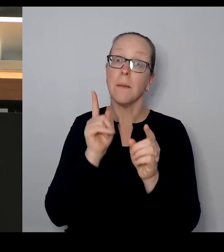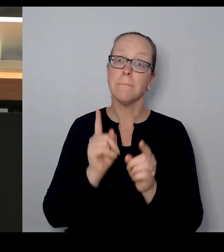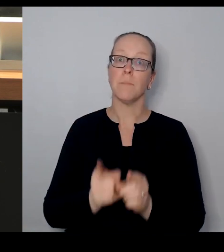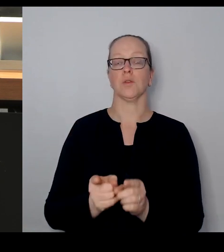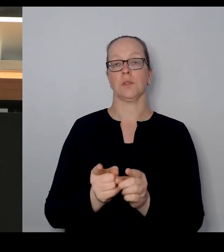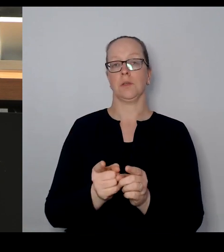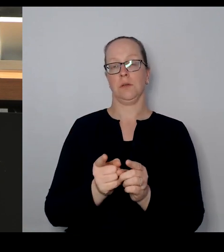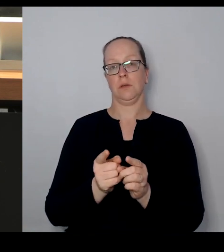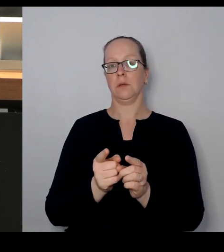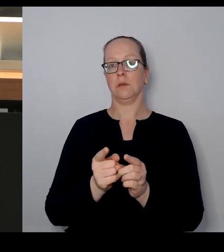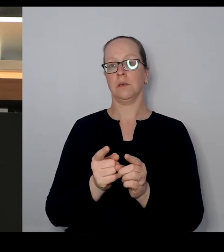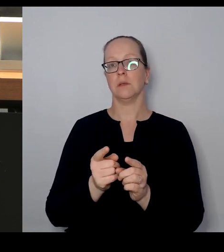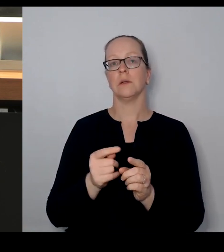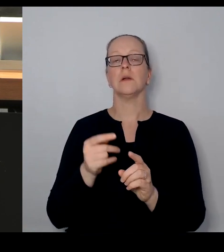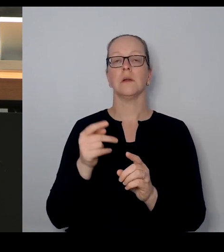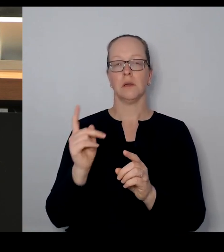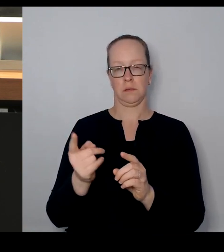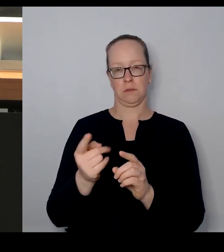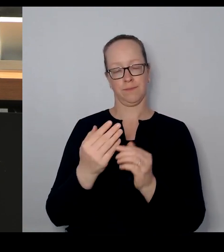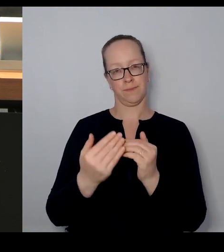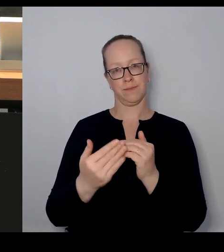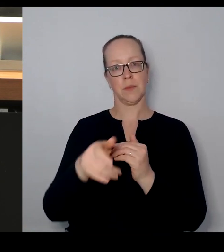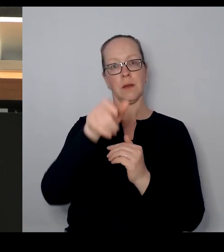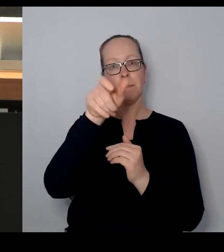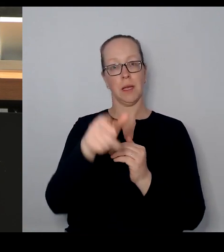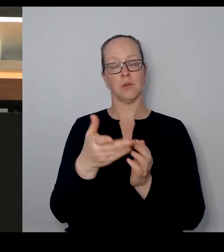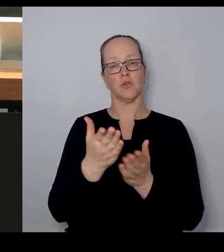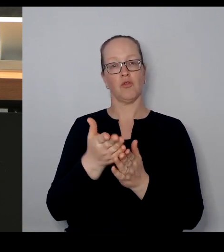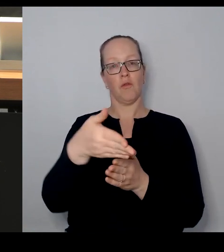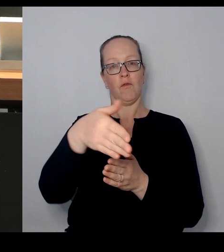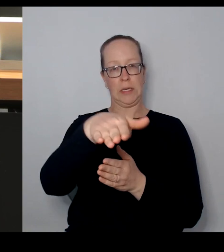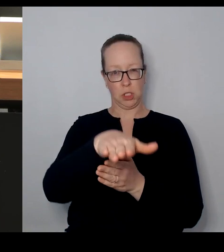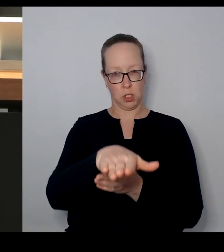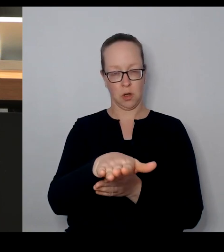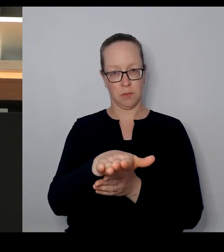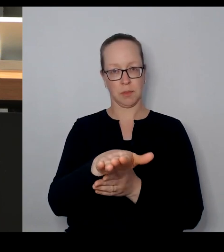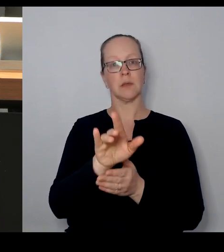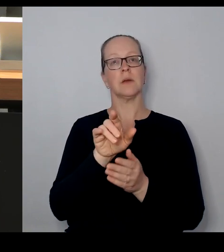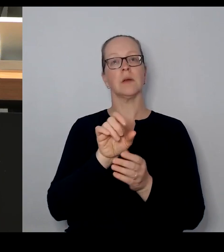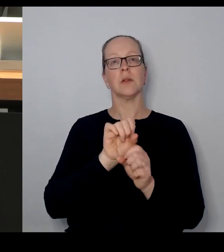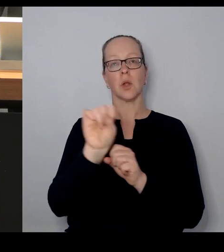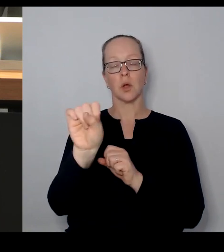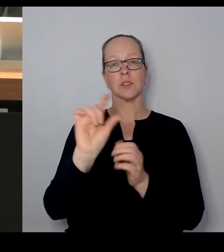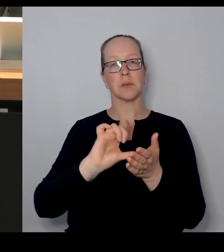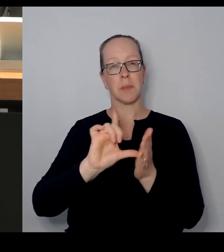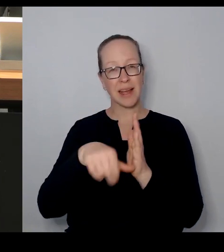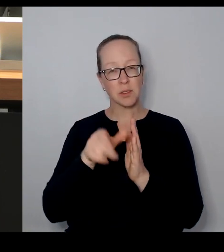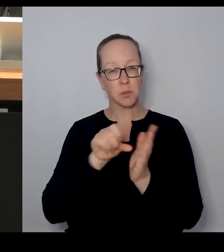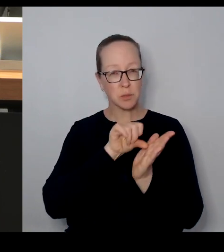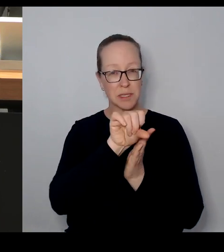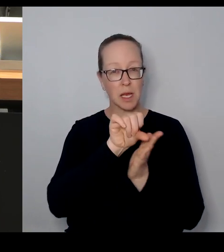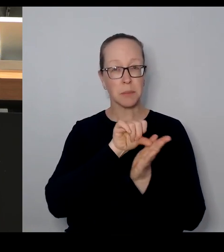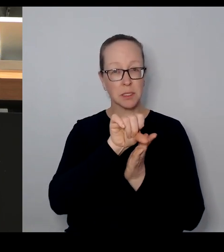Kundin die erbrachte Leistung vergütet wird. Doch wissen wir alle, wie lange eine Bundesratsinitiative dauert und wir